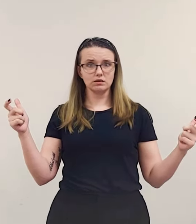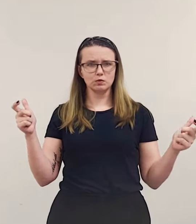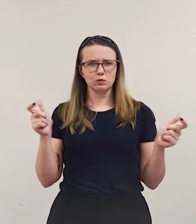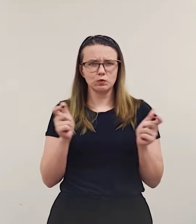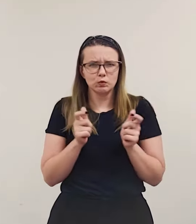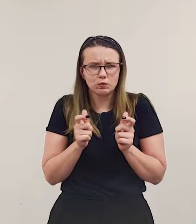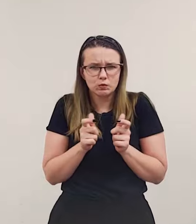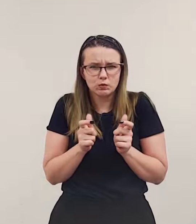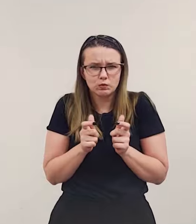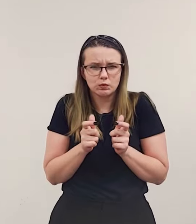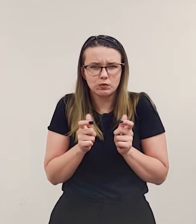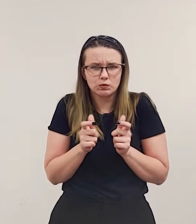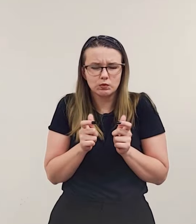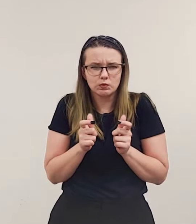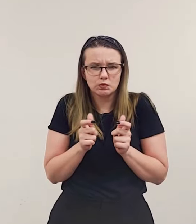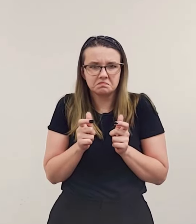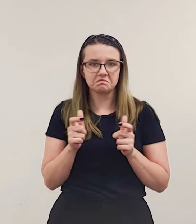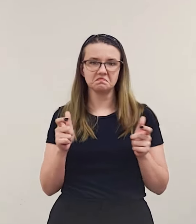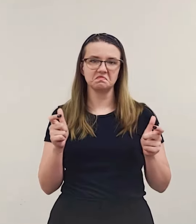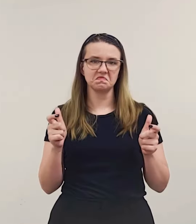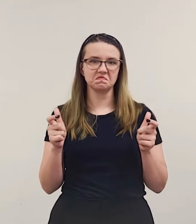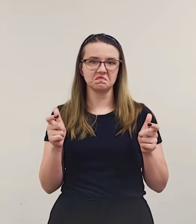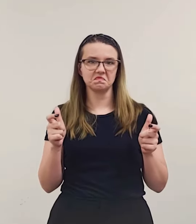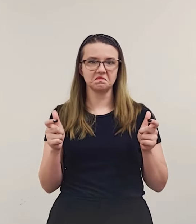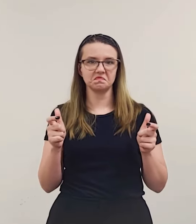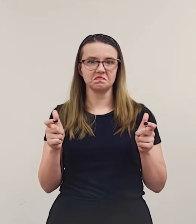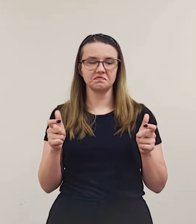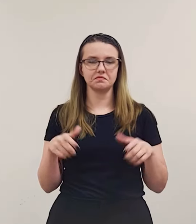Small (mouth morpheme!) Average